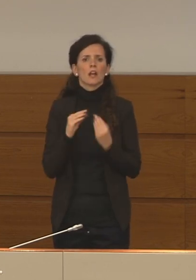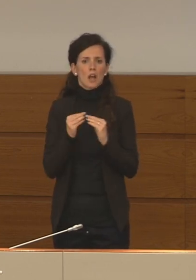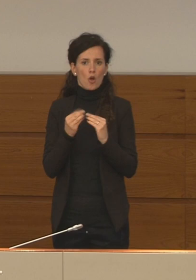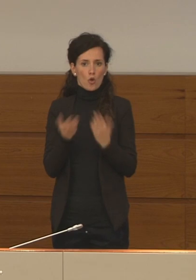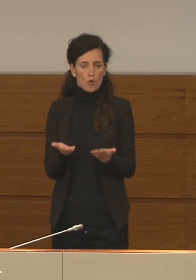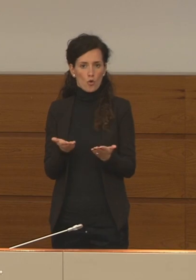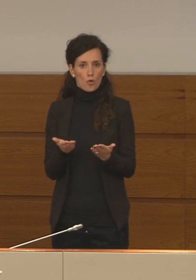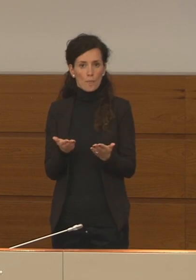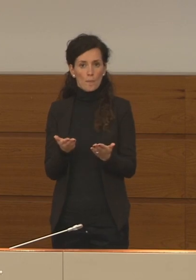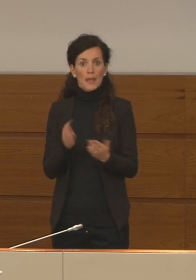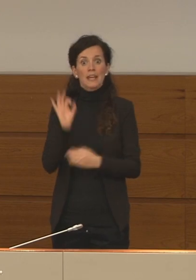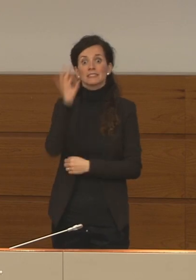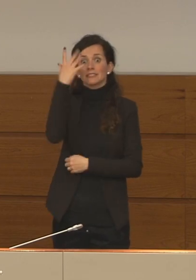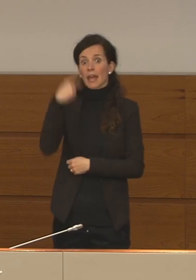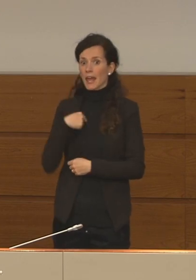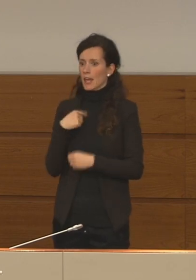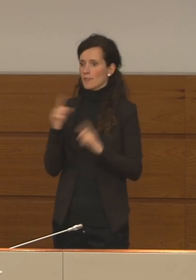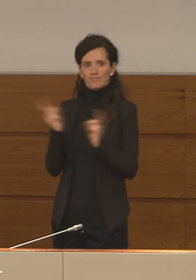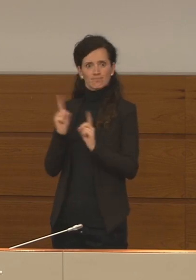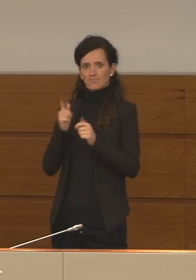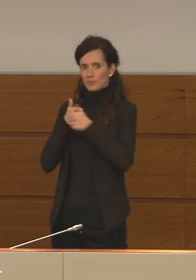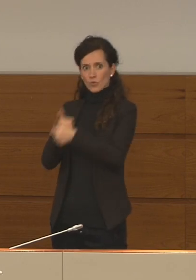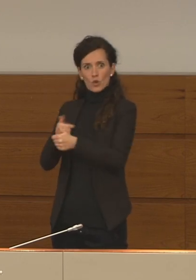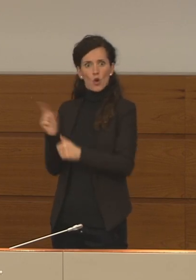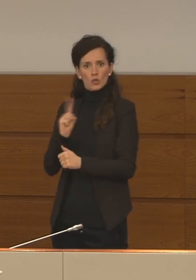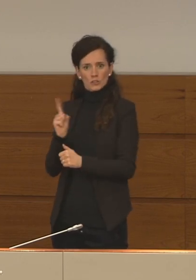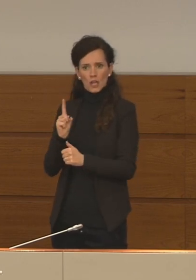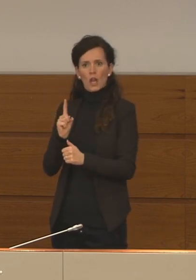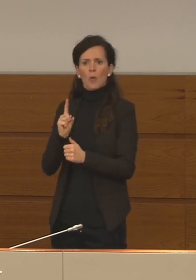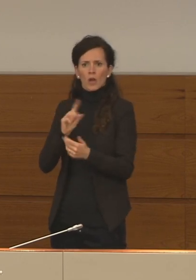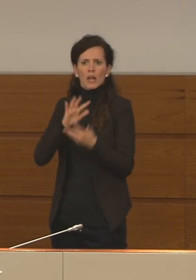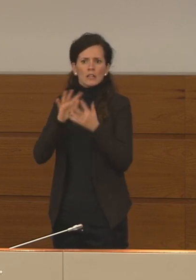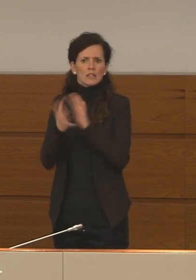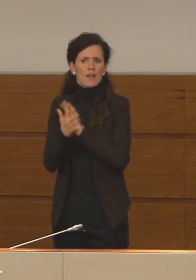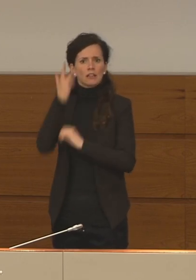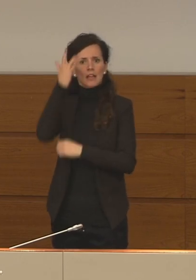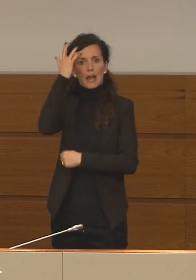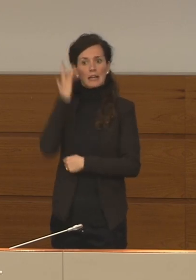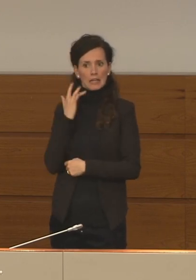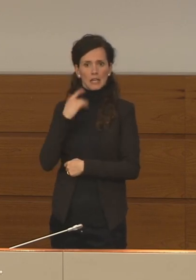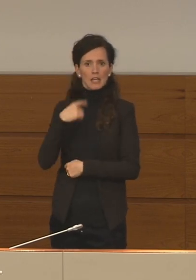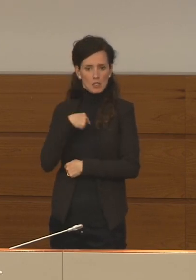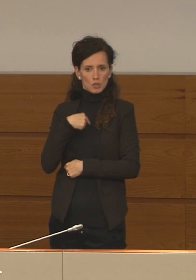mette a rischio, a parte noi a contrarre l'infezione